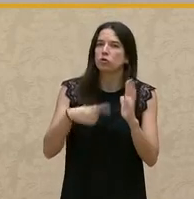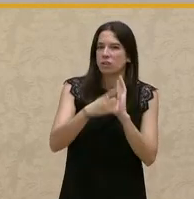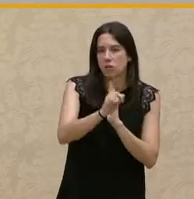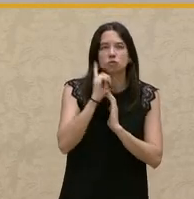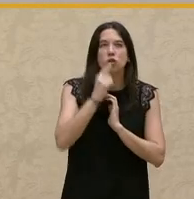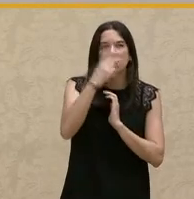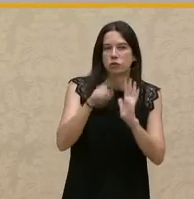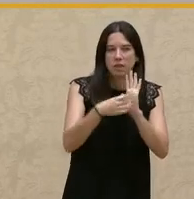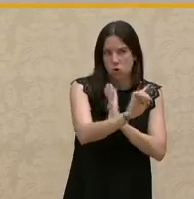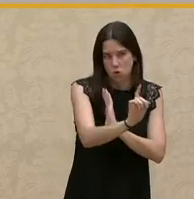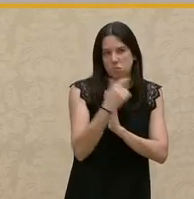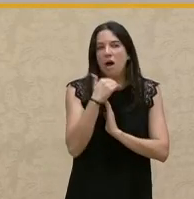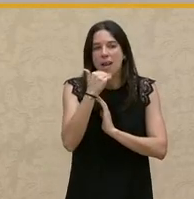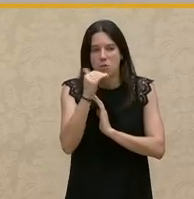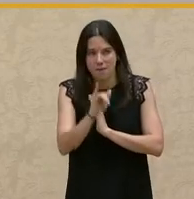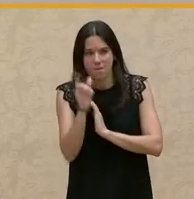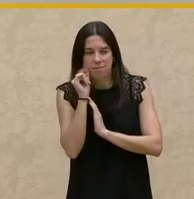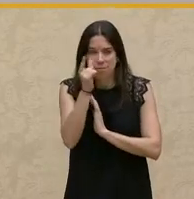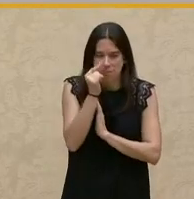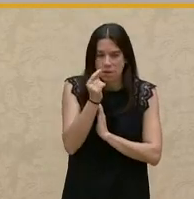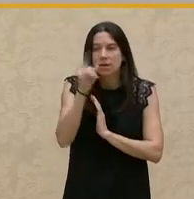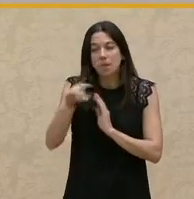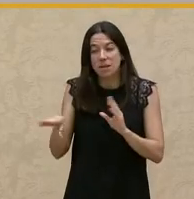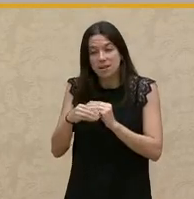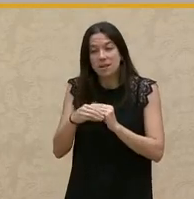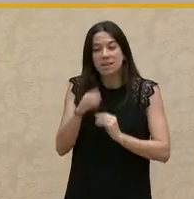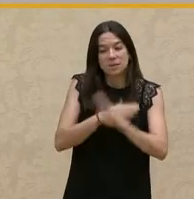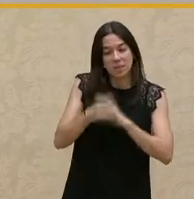lo que trae aparejado con la ortodiscapacidad intelectual una dificultad muy importante porque